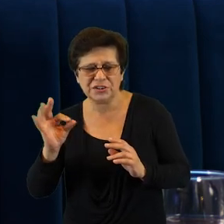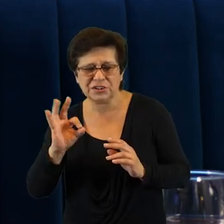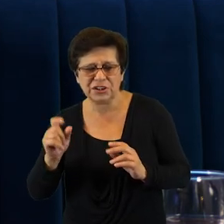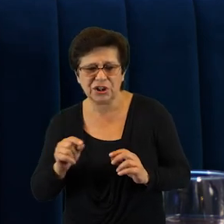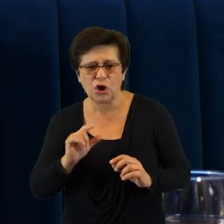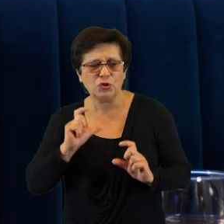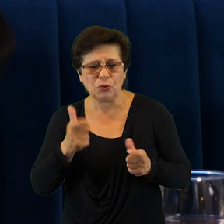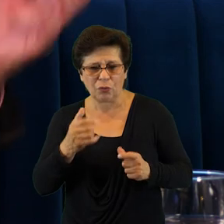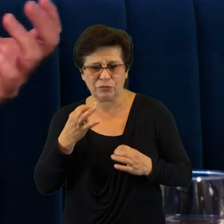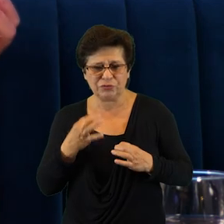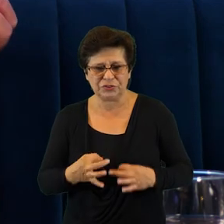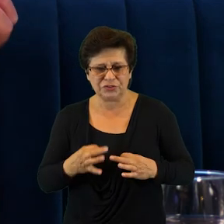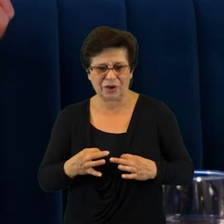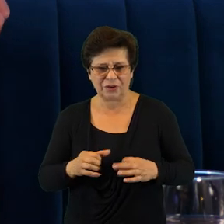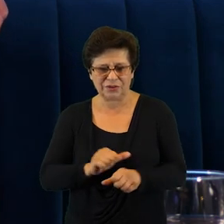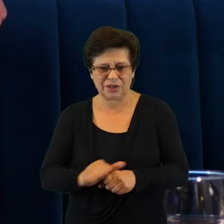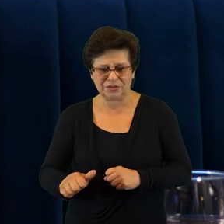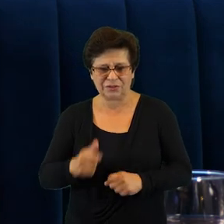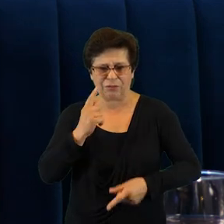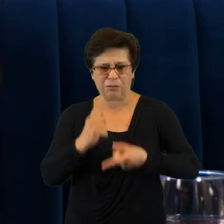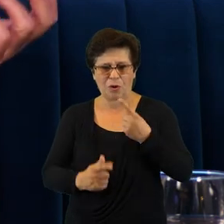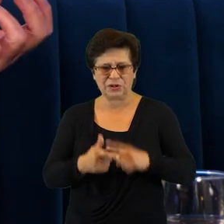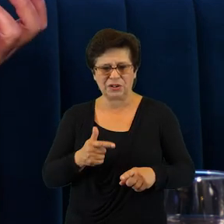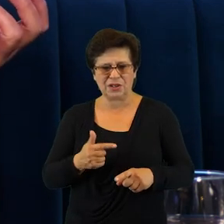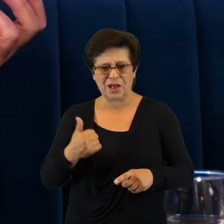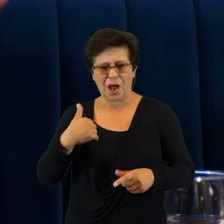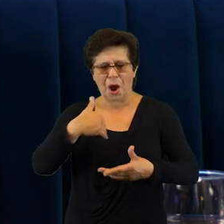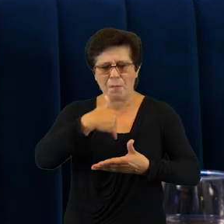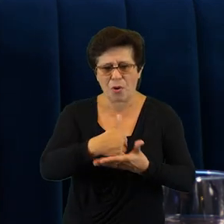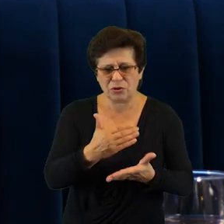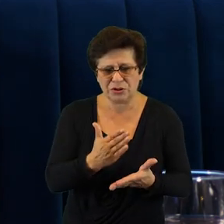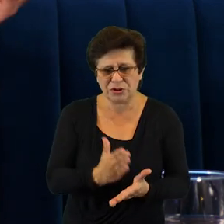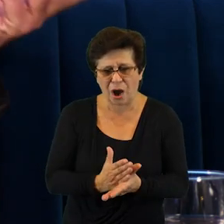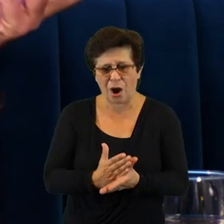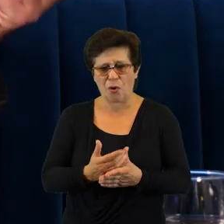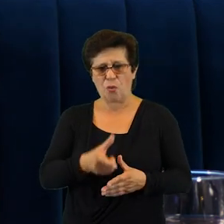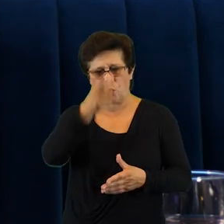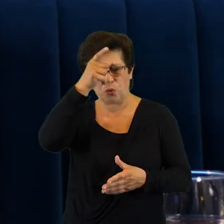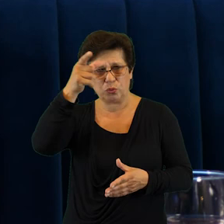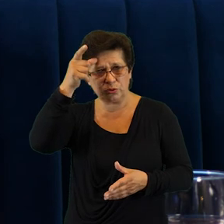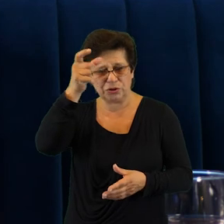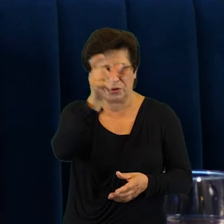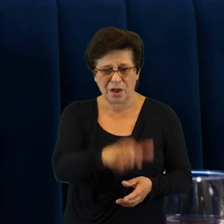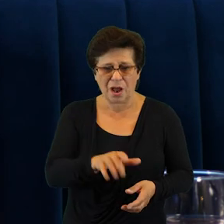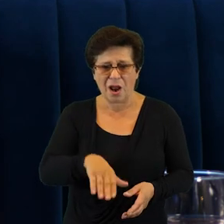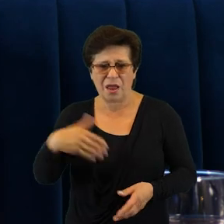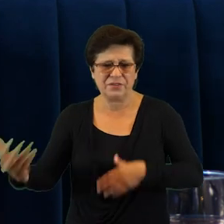Znaczy, kompletny podział społeczeństwa, z grubsza mówiąc na prawicę i lewicę,